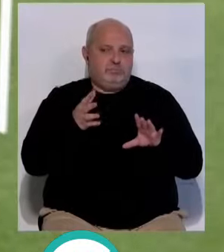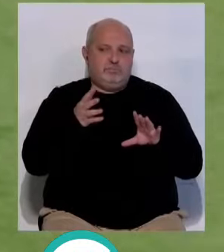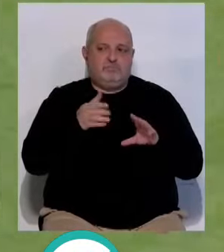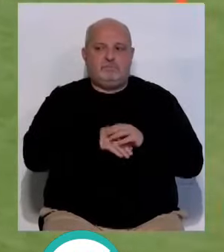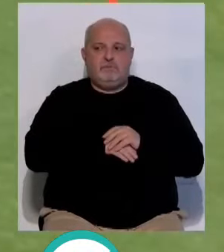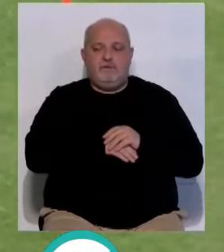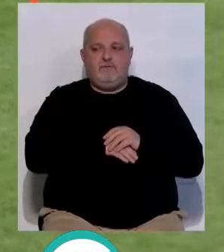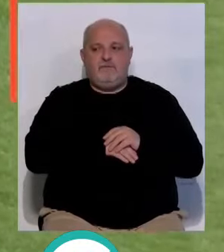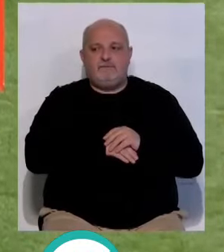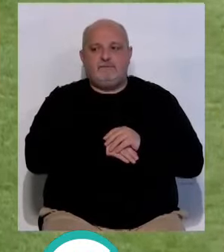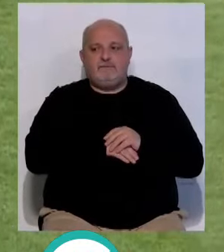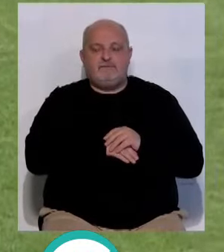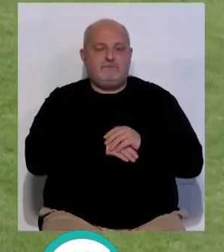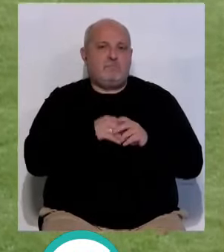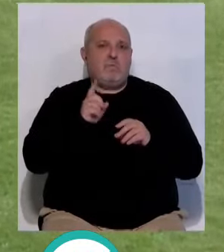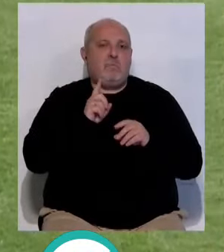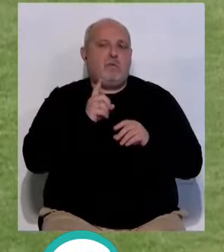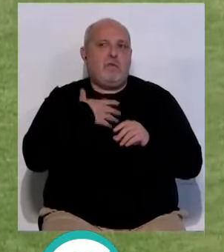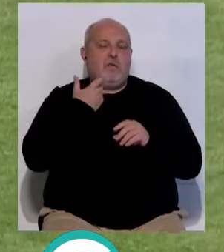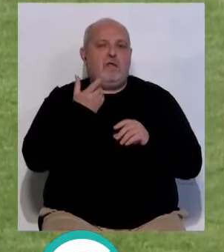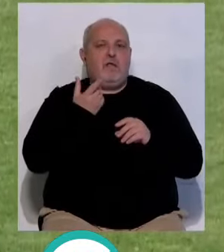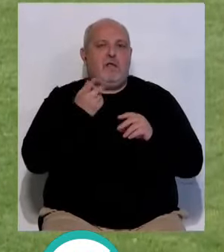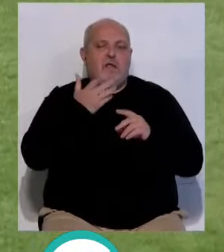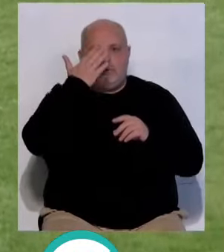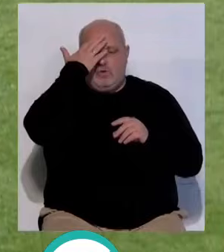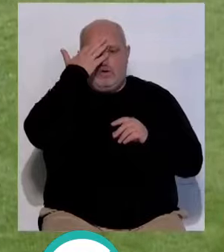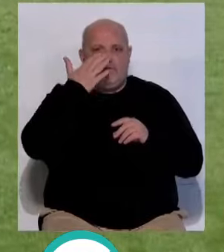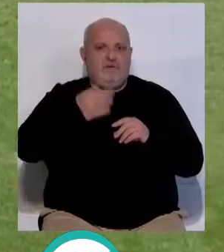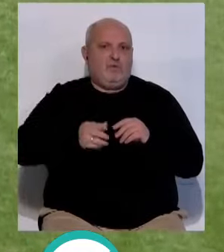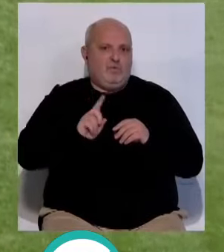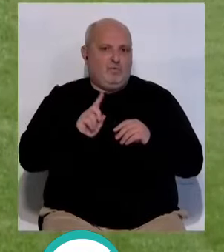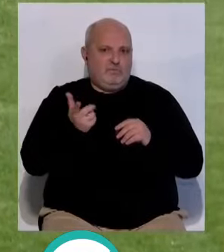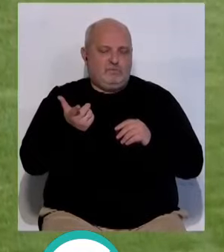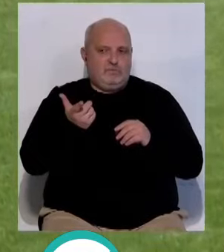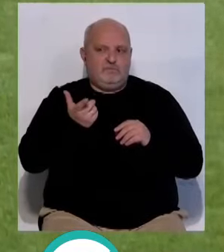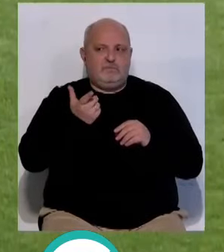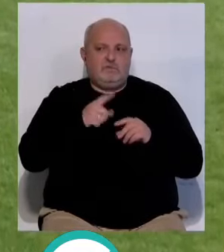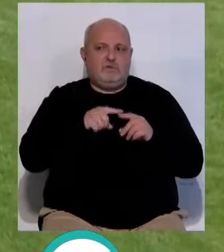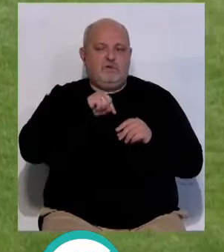se le está llevando bien no no se le puede dar una titularidad solo porque estoy obligado Pero